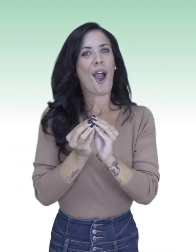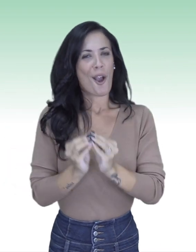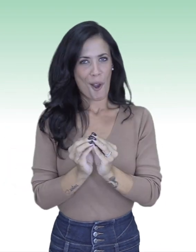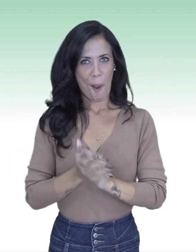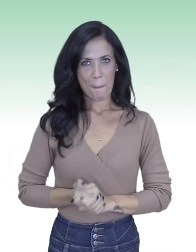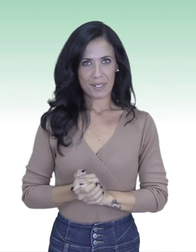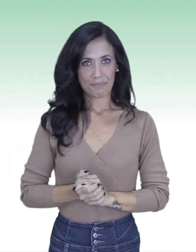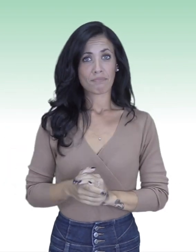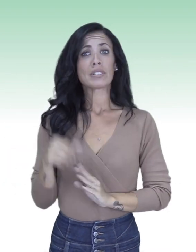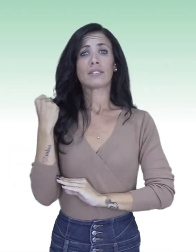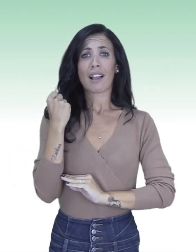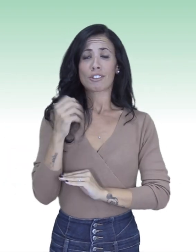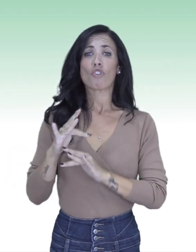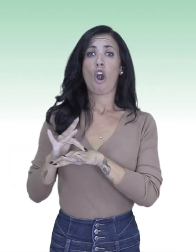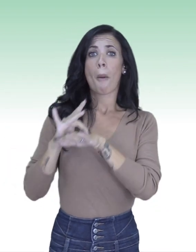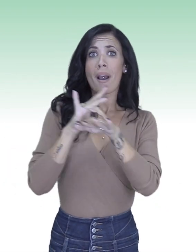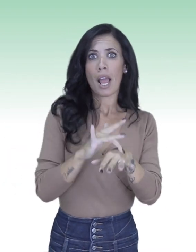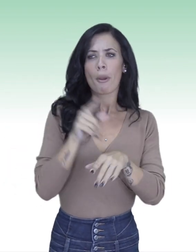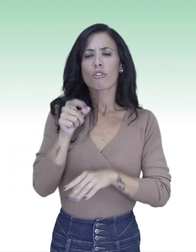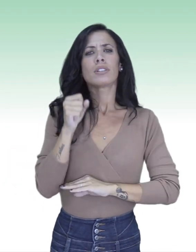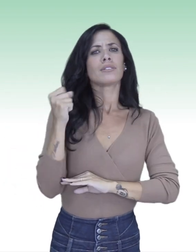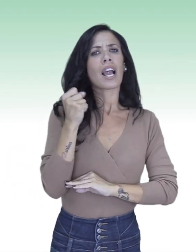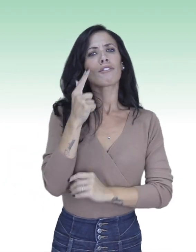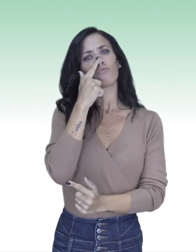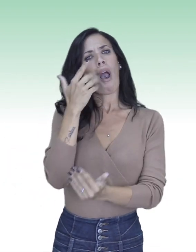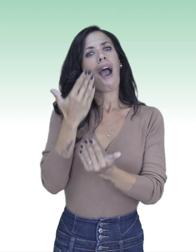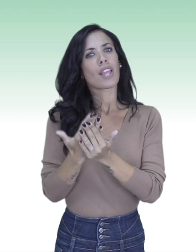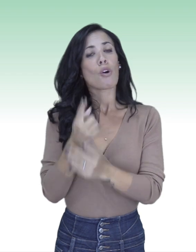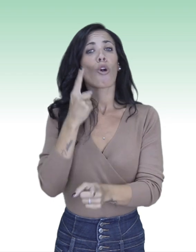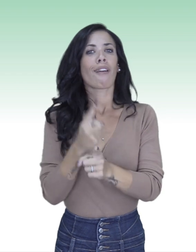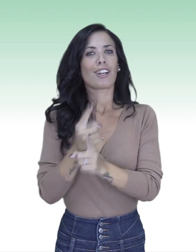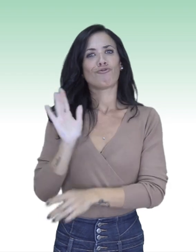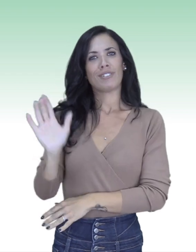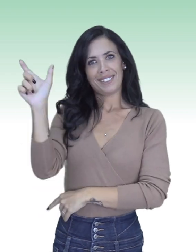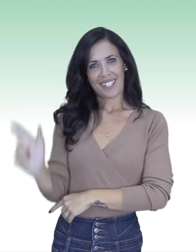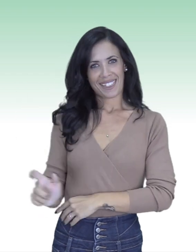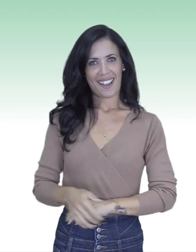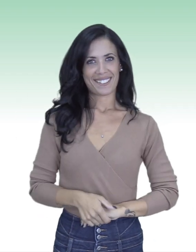e servizi di accompagnamento, al pari della lingua dei segni tattile.